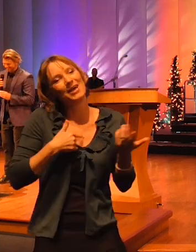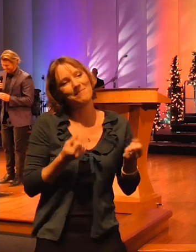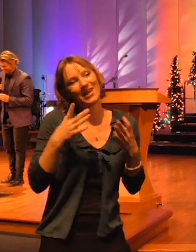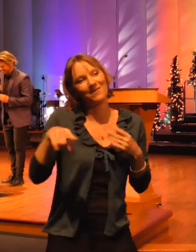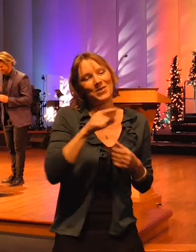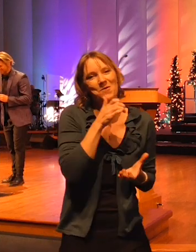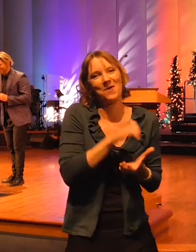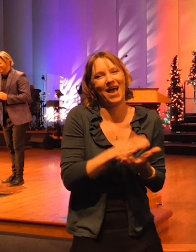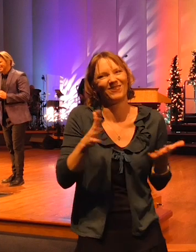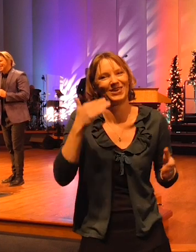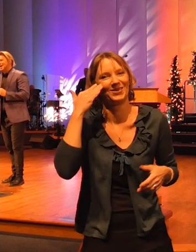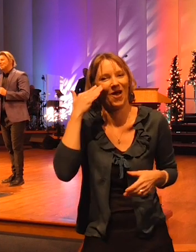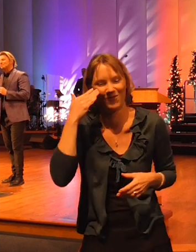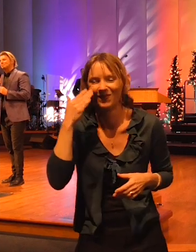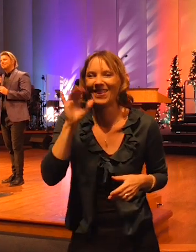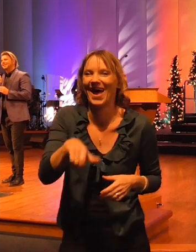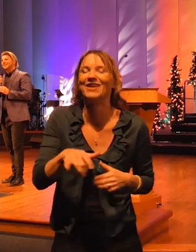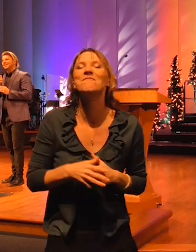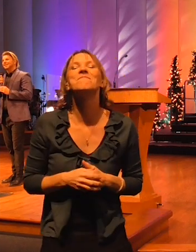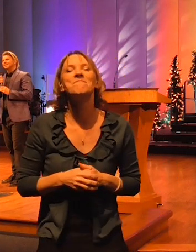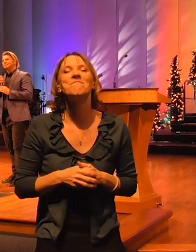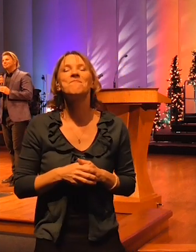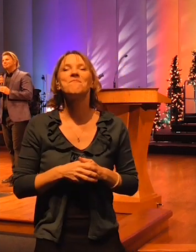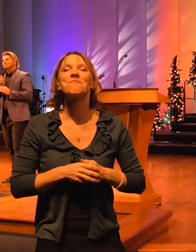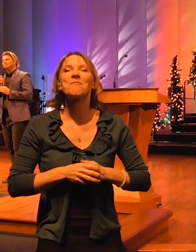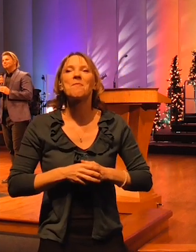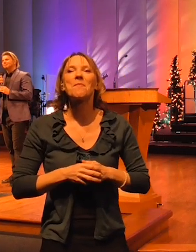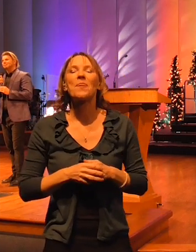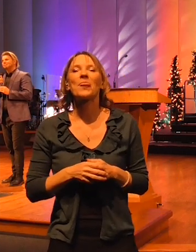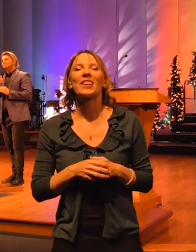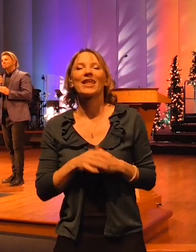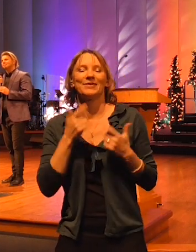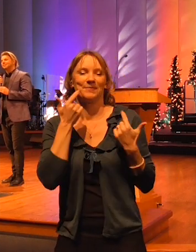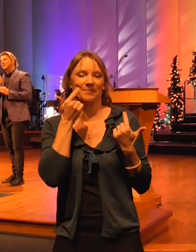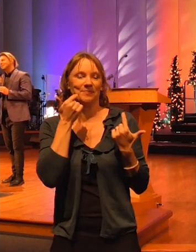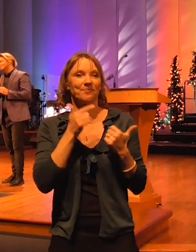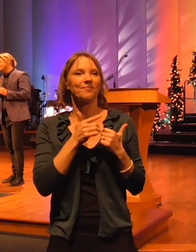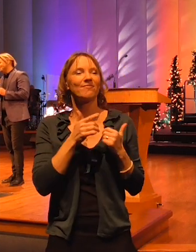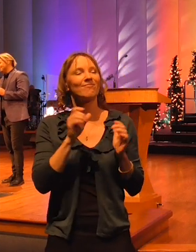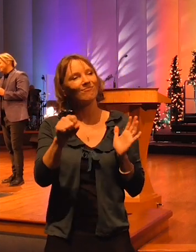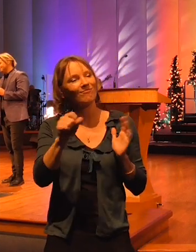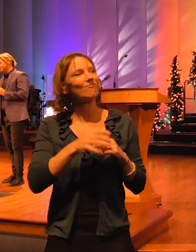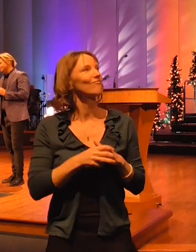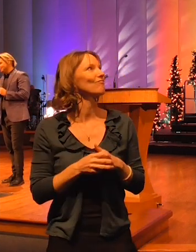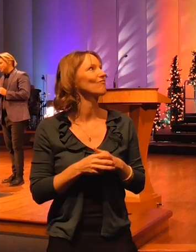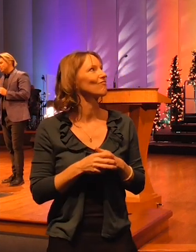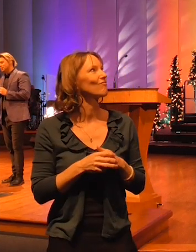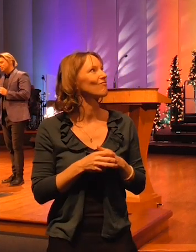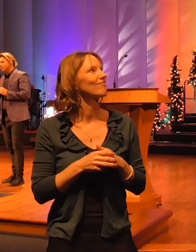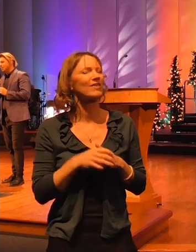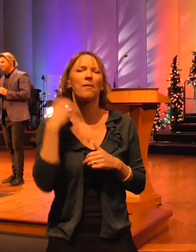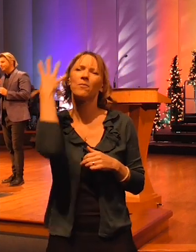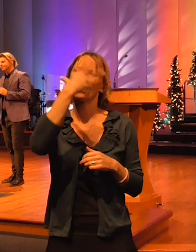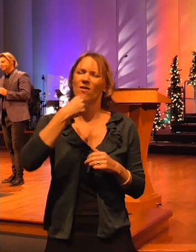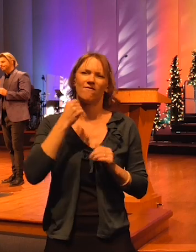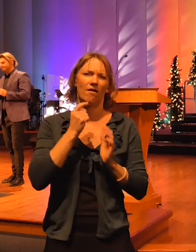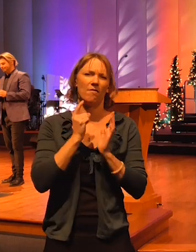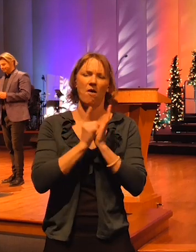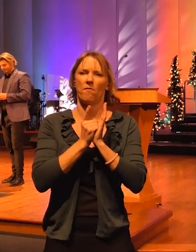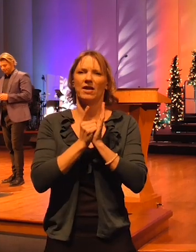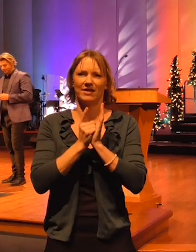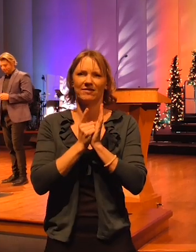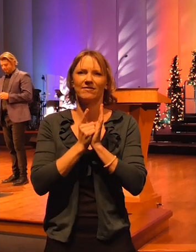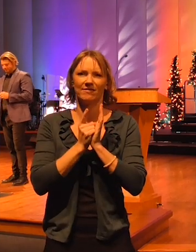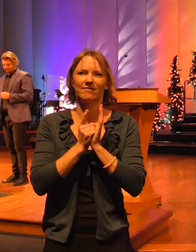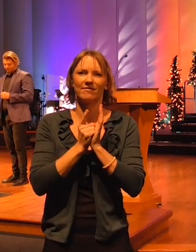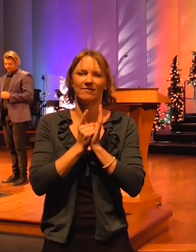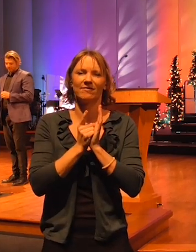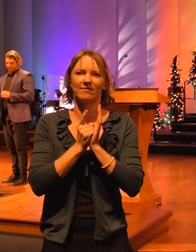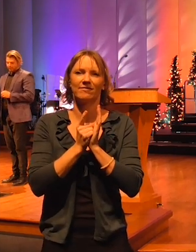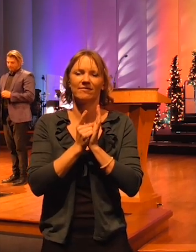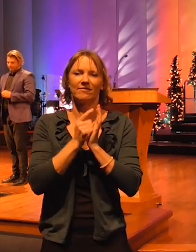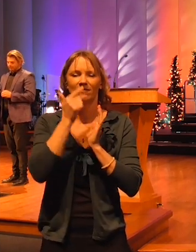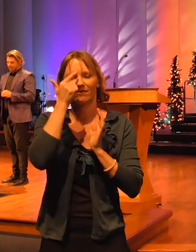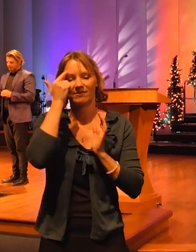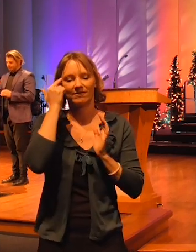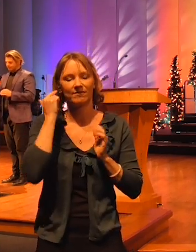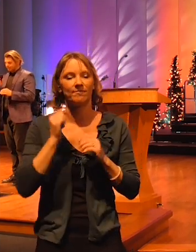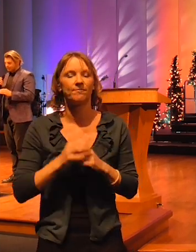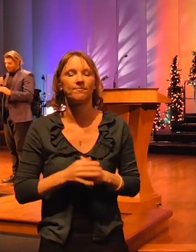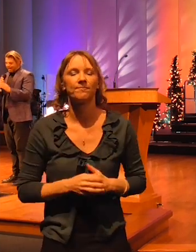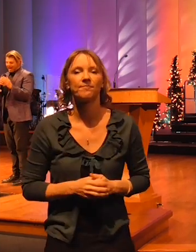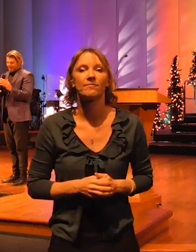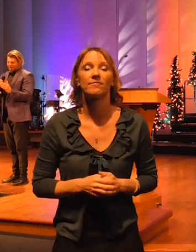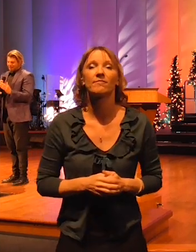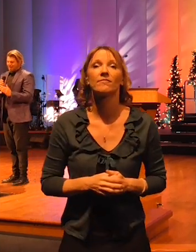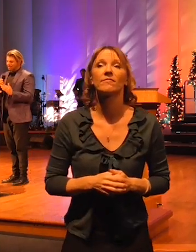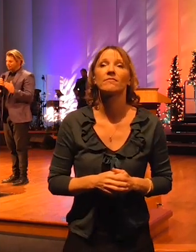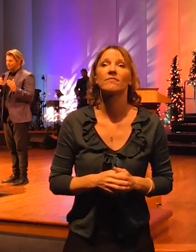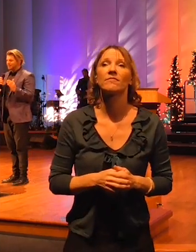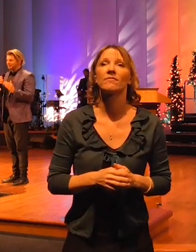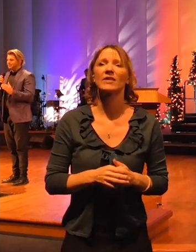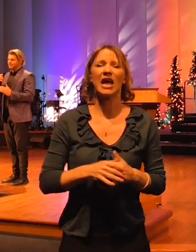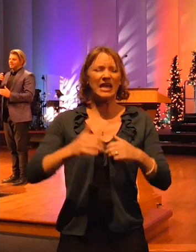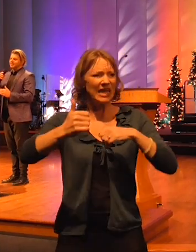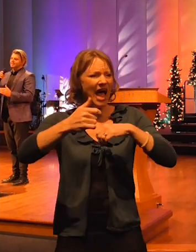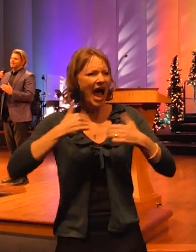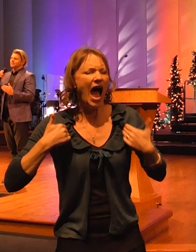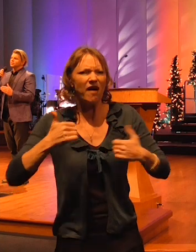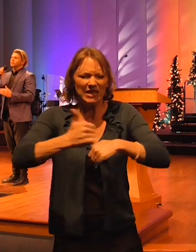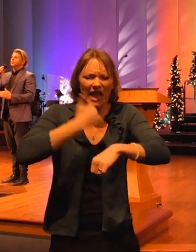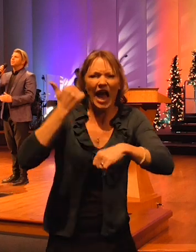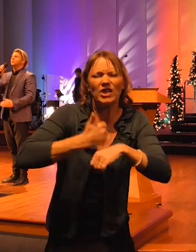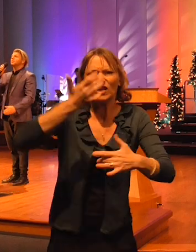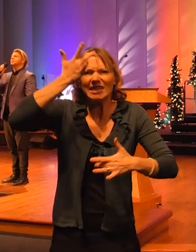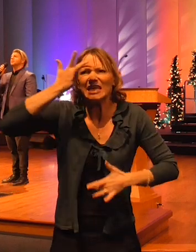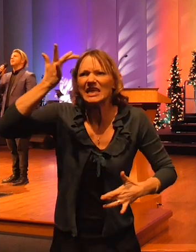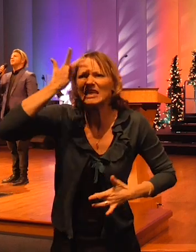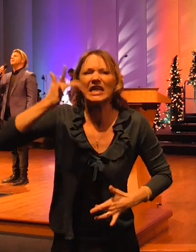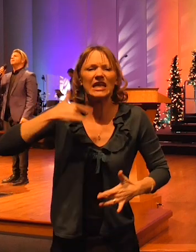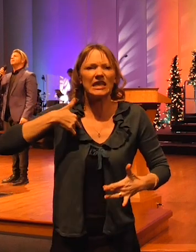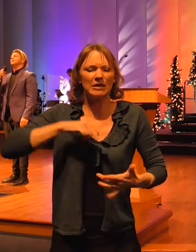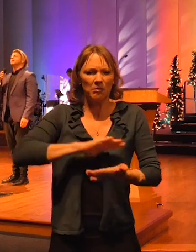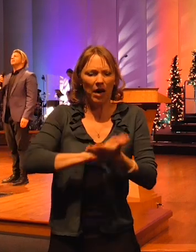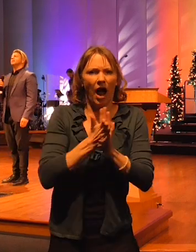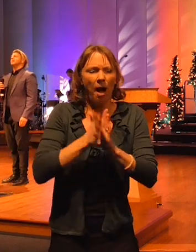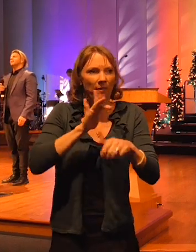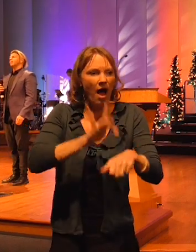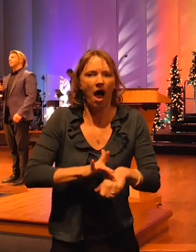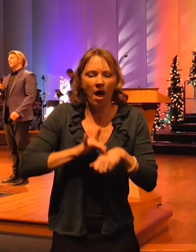, así que, sí, fue un hermoso momento , tengo una enfermedad peligrosa, me obsesiono tanto, me